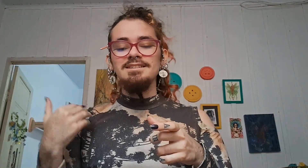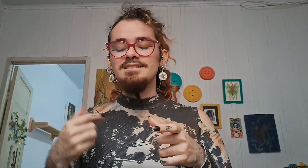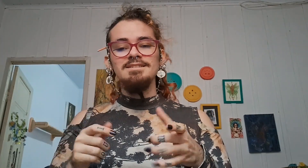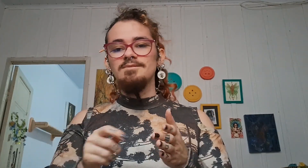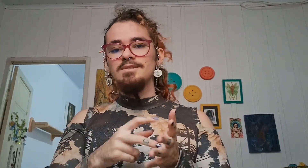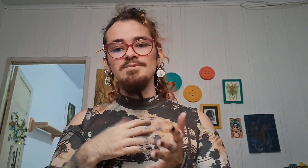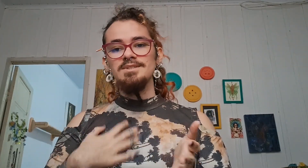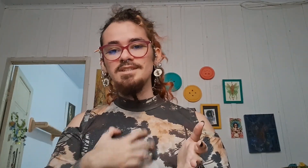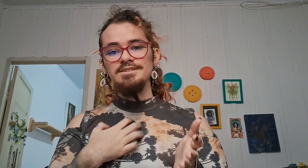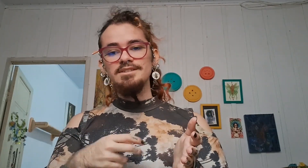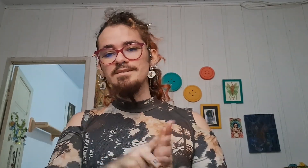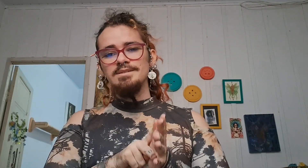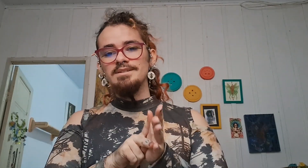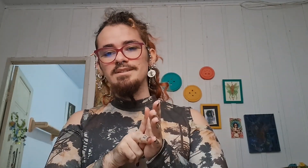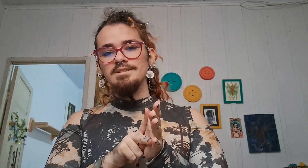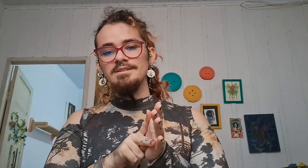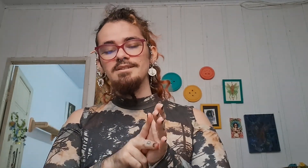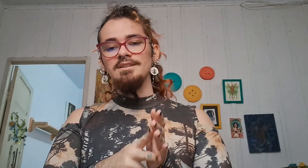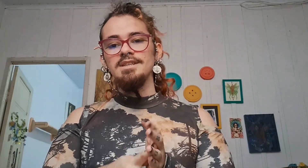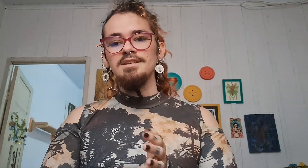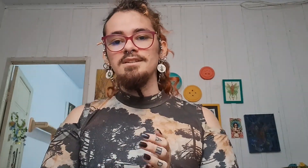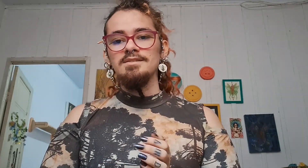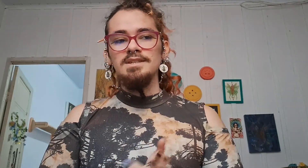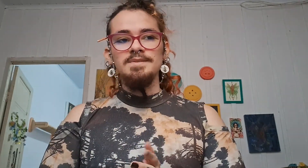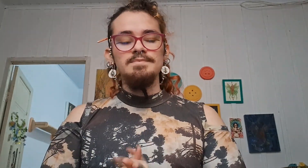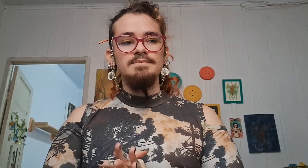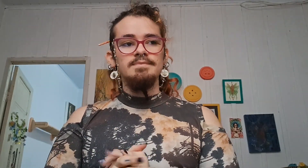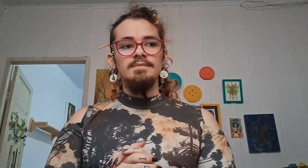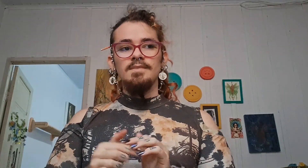que antes eu não sentia pertencer